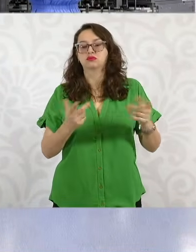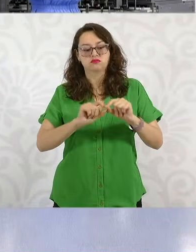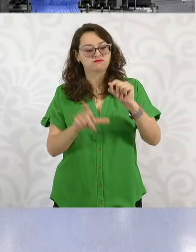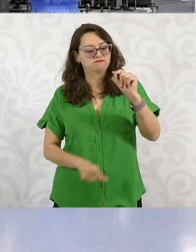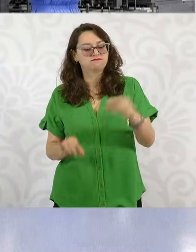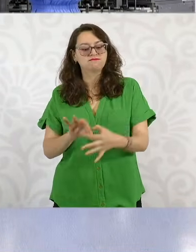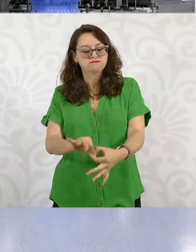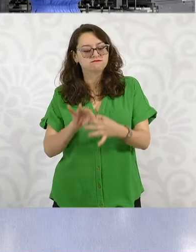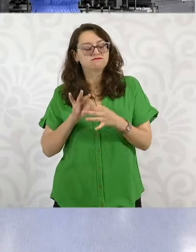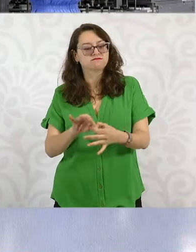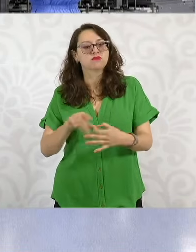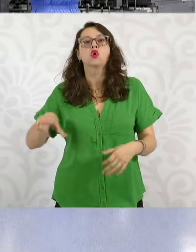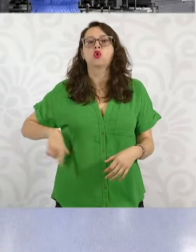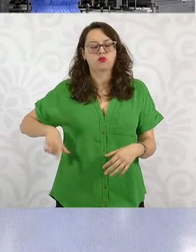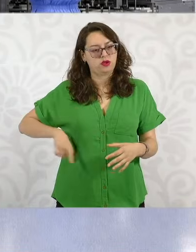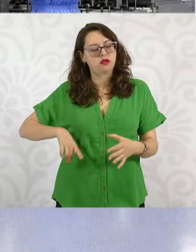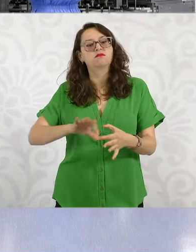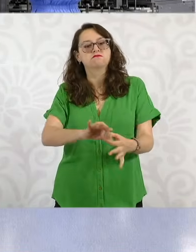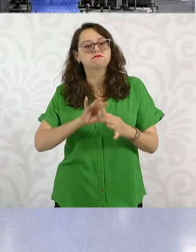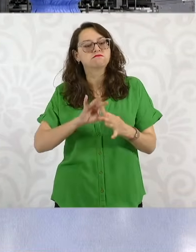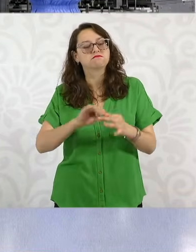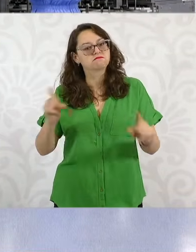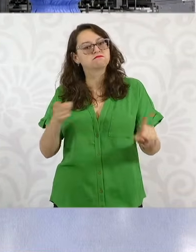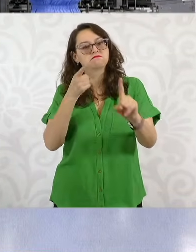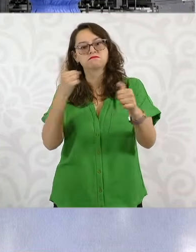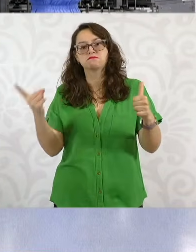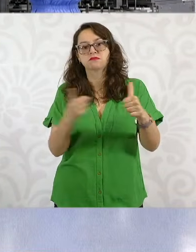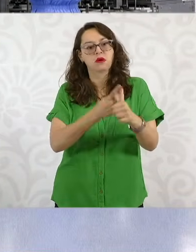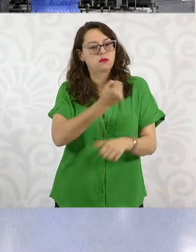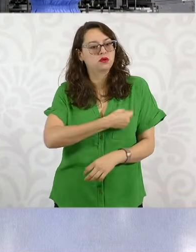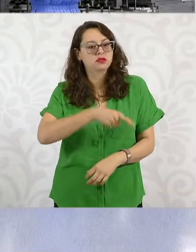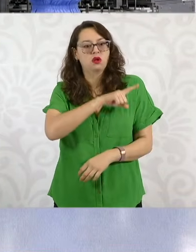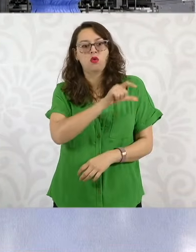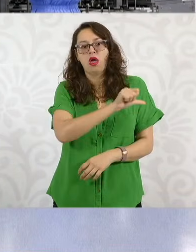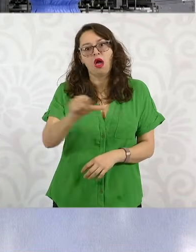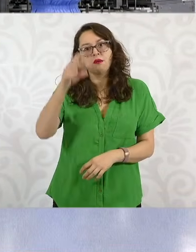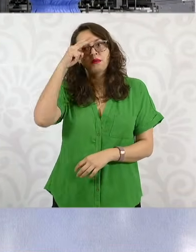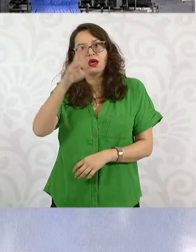de manera prioritaria con la salud de las y los mexicanos. En este contexto